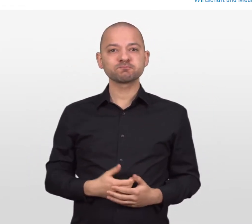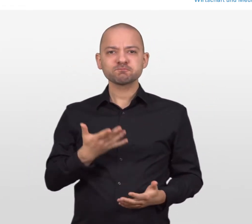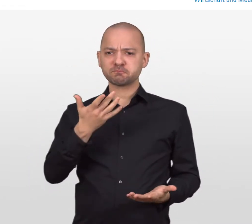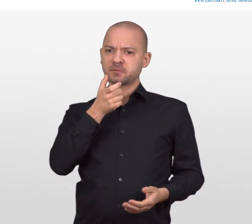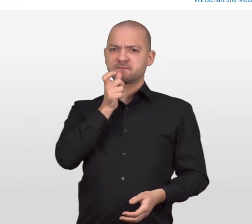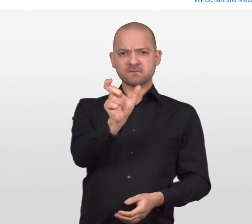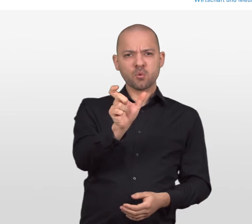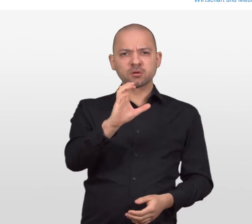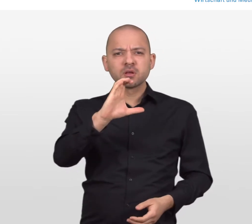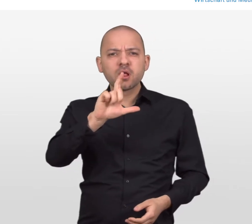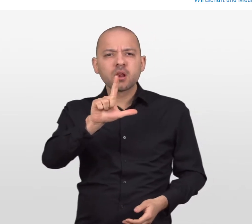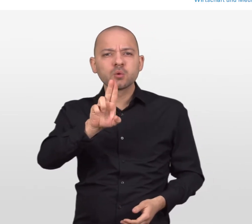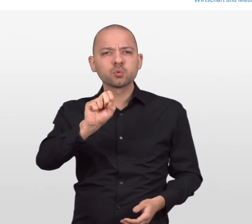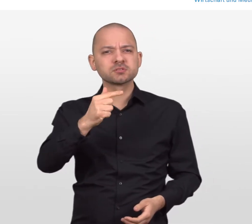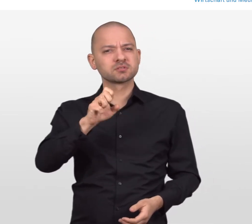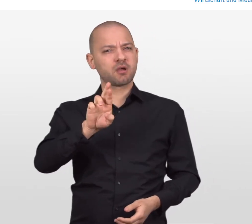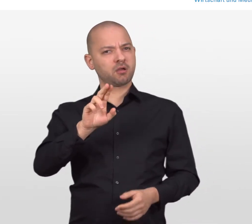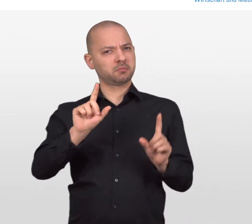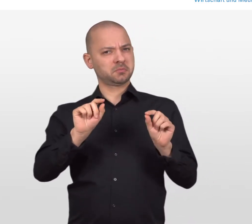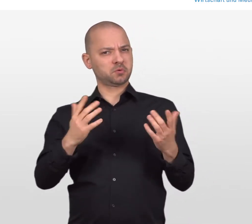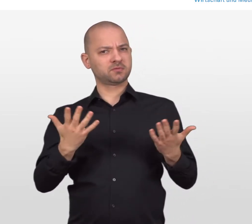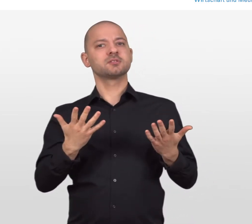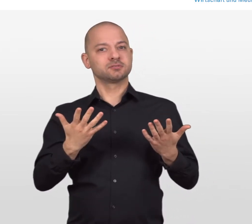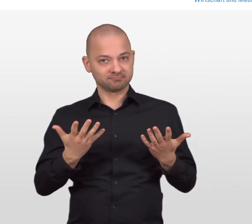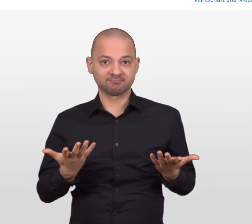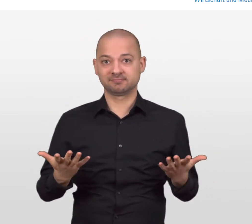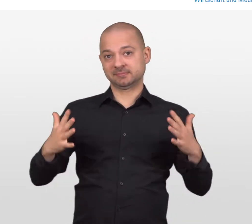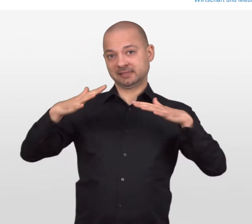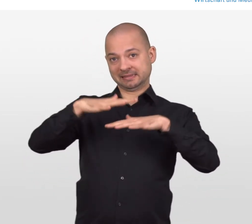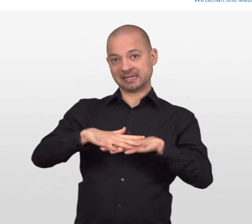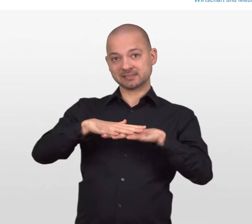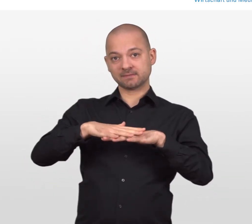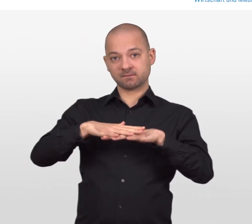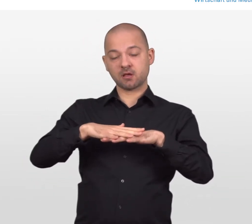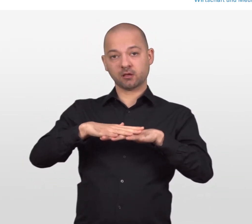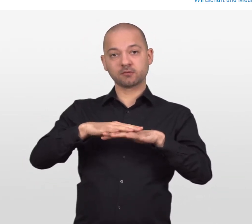Das Wort „Cluster“ bedeutet Netzwerk.